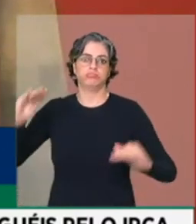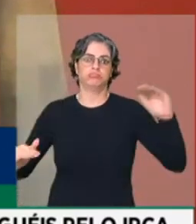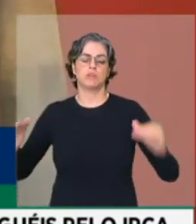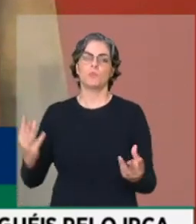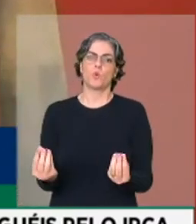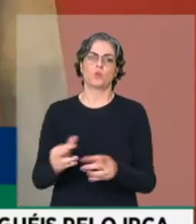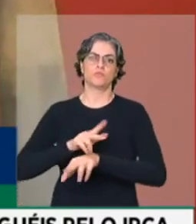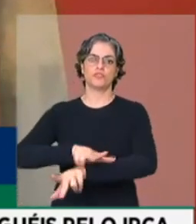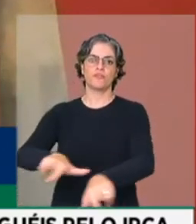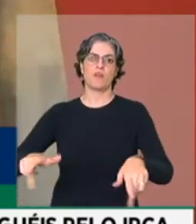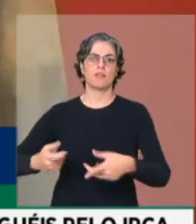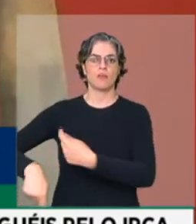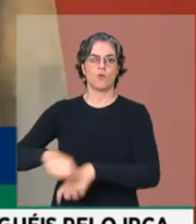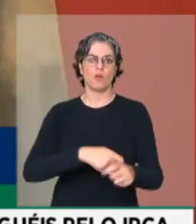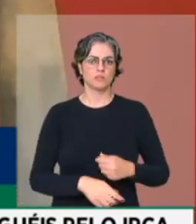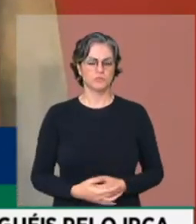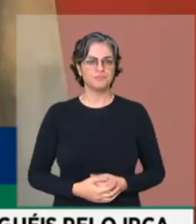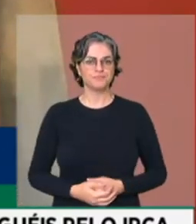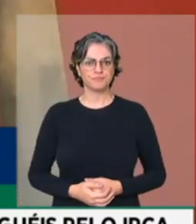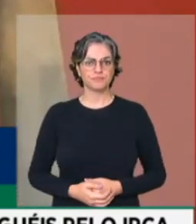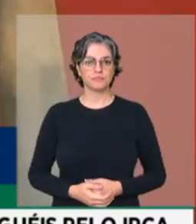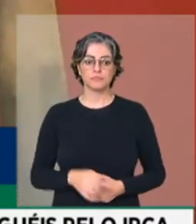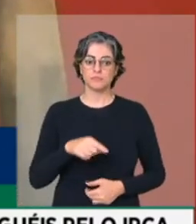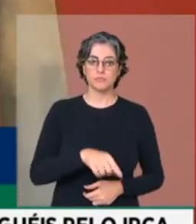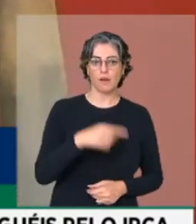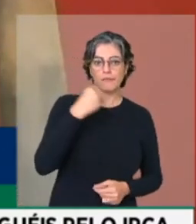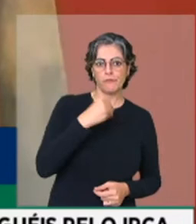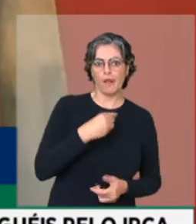ASSIMETRIAS DE RELAÇÕES DE MERCADO EXPÕE MUITAS VEZES O LADO MAIS FRACO, VEJA ESSA